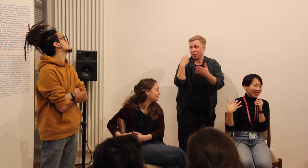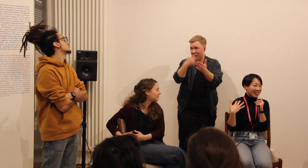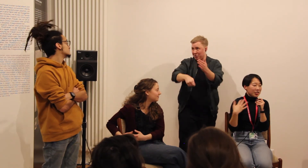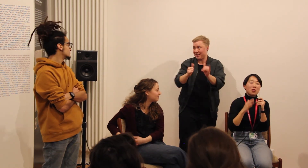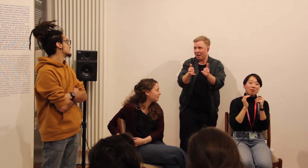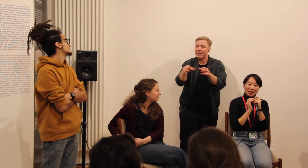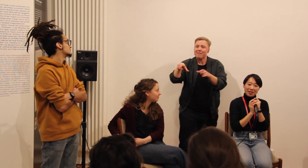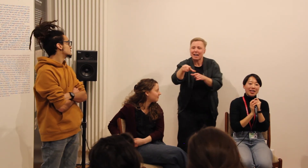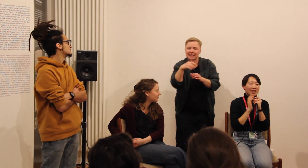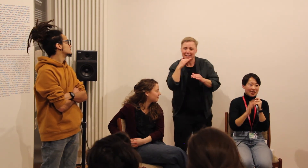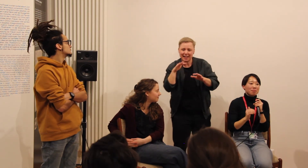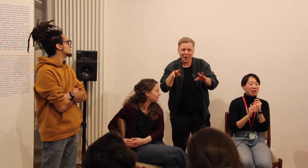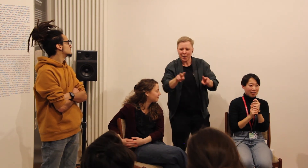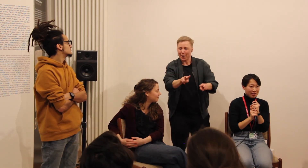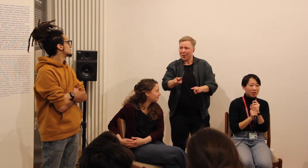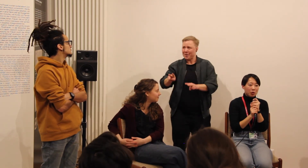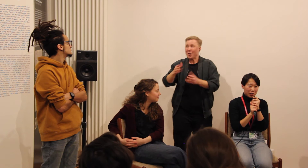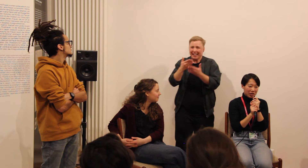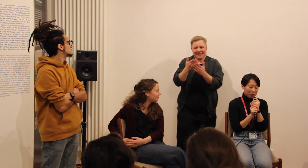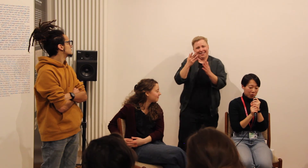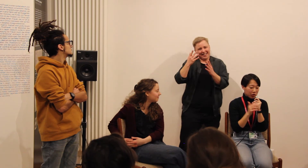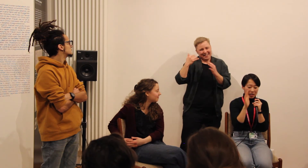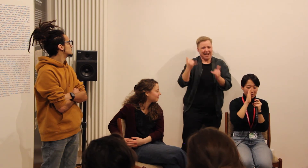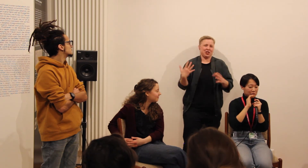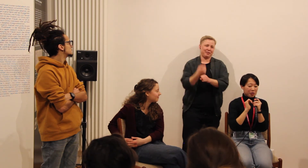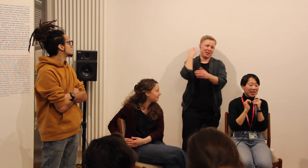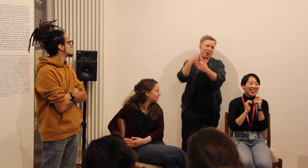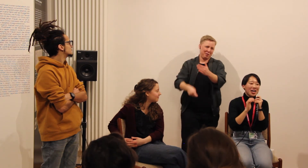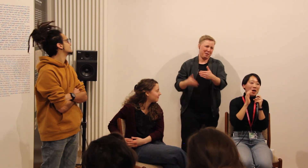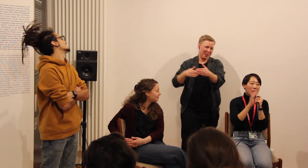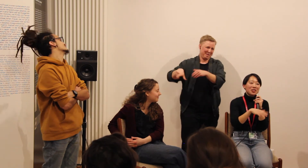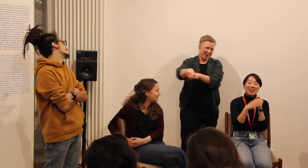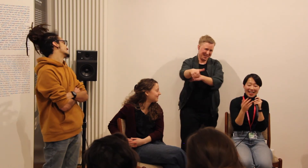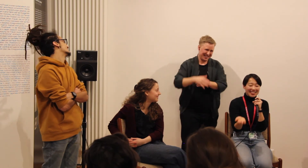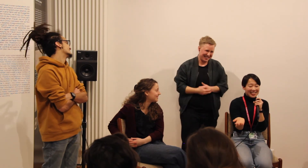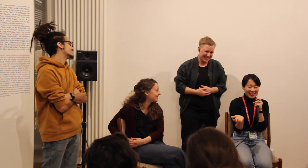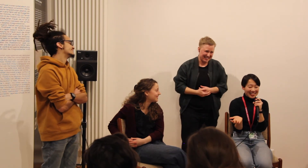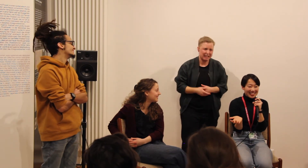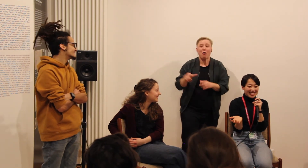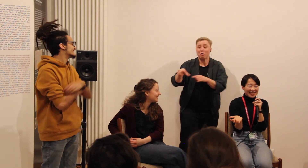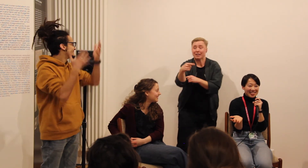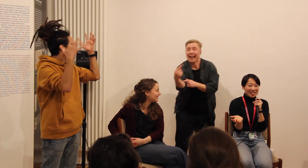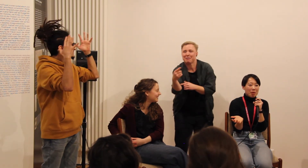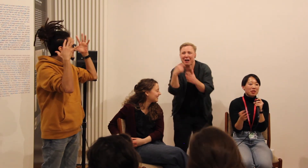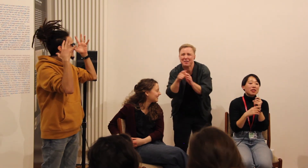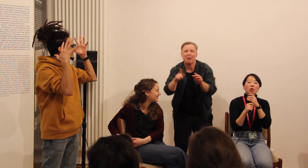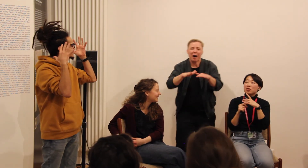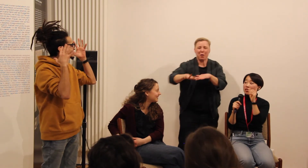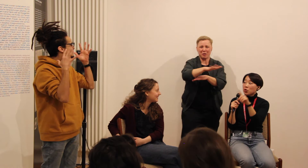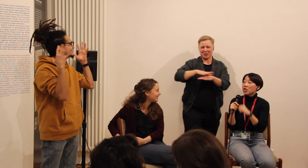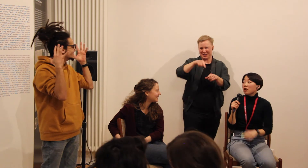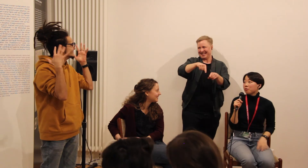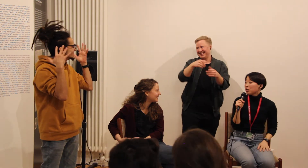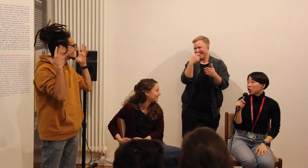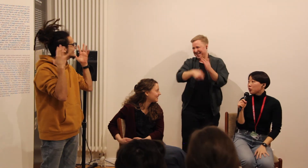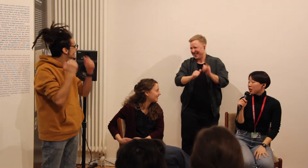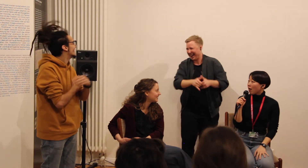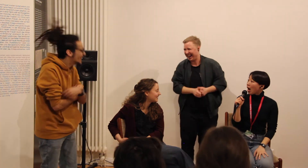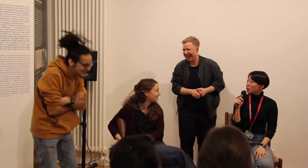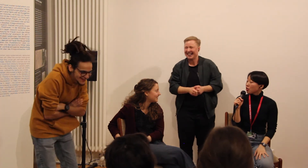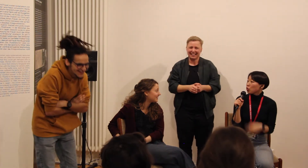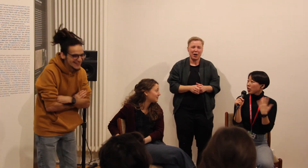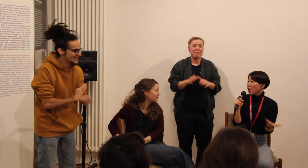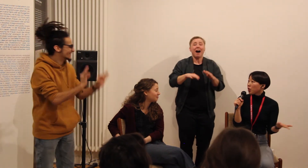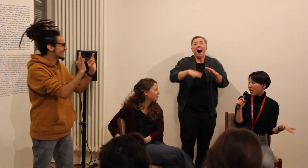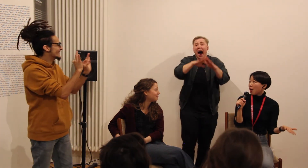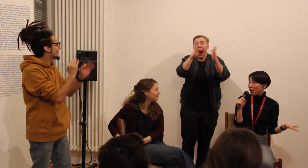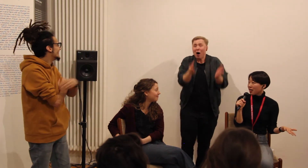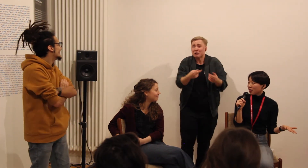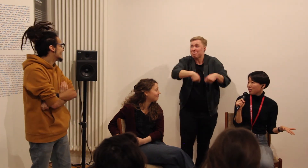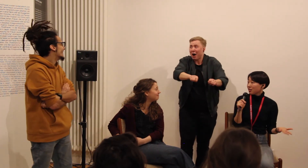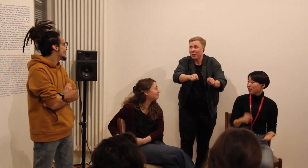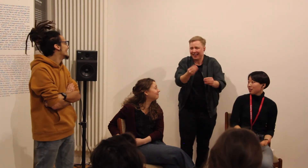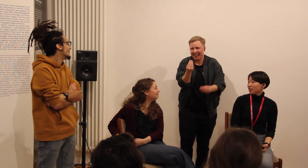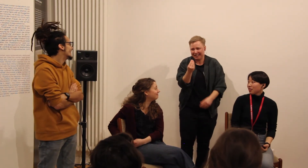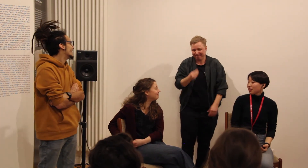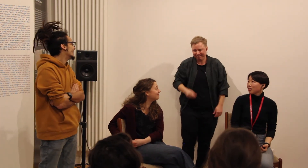Also hat er ein Stück Land gekauft, aber es gab nicht mehr genug Geld für ein Haus. Also haben wir nur das Grundstück.